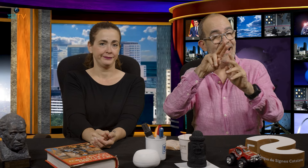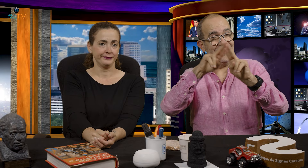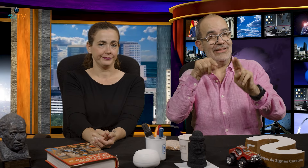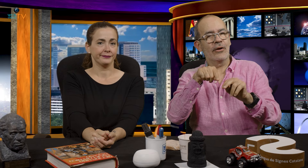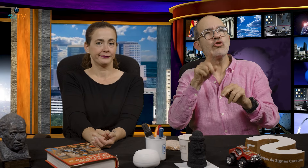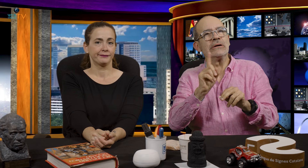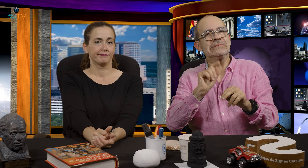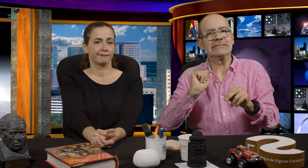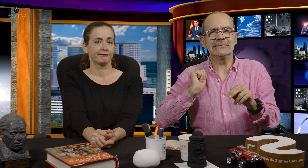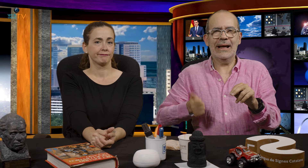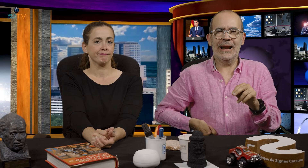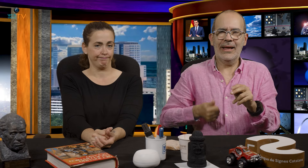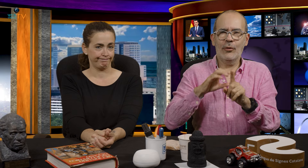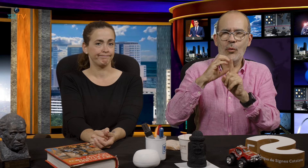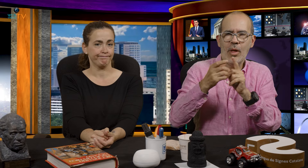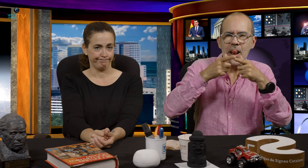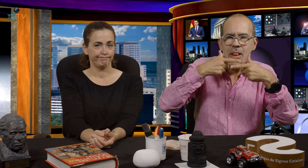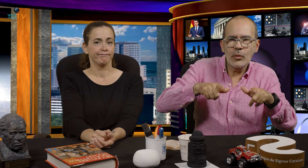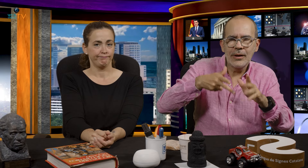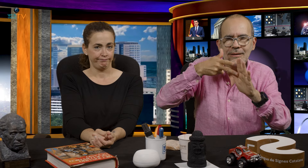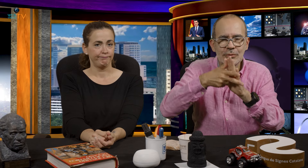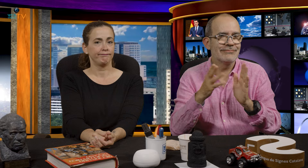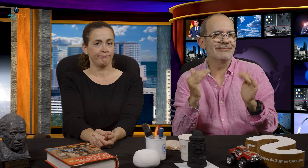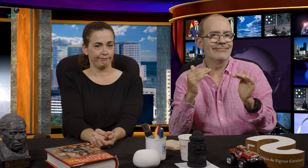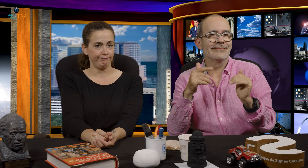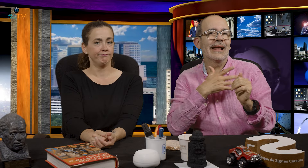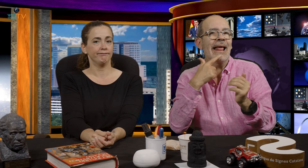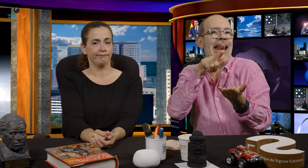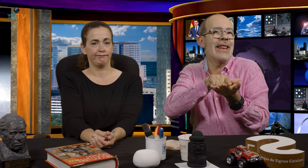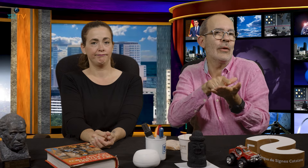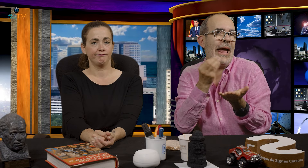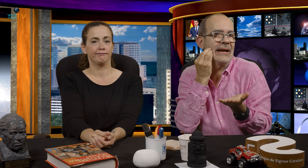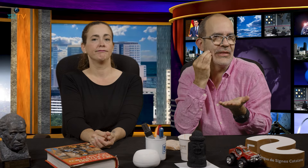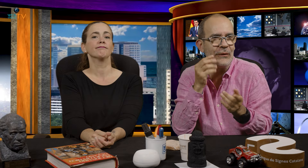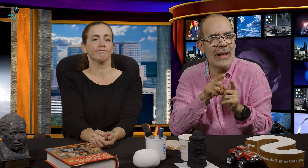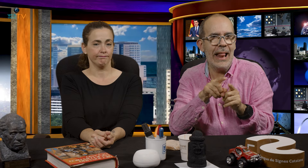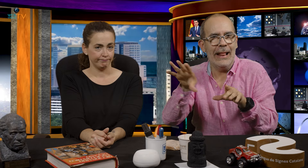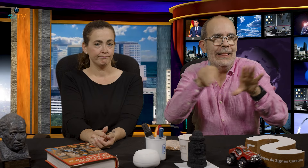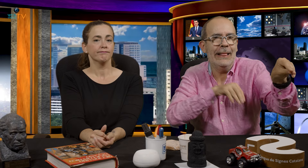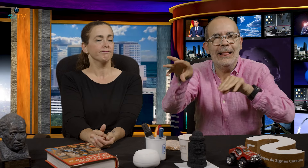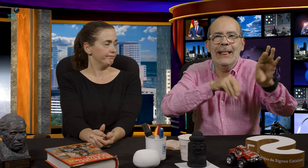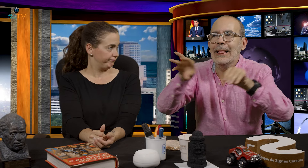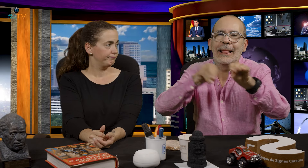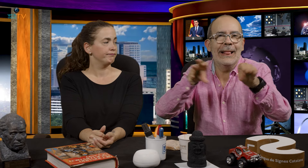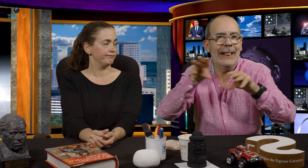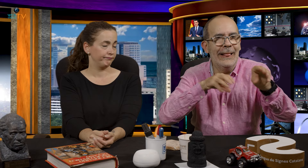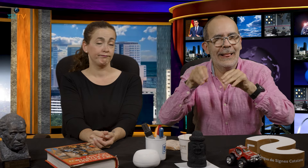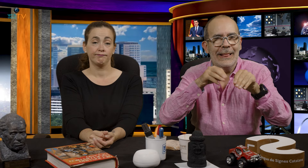El internacional no es una lengua rica ligada a una cultura, o un sistema lingüístico. Es una lengua artificial que toma préstamos de lenguas de distintos países y